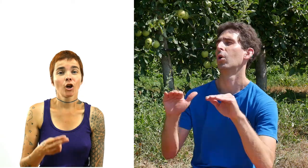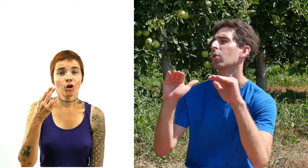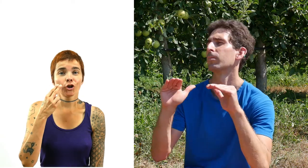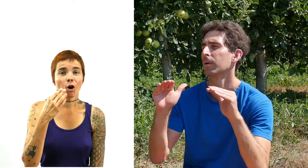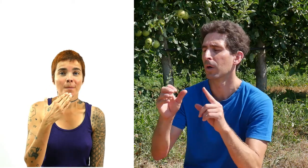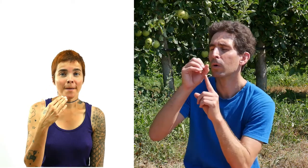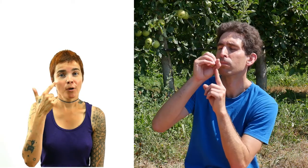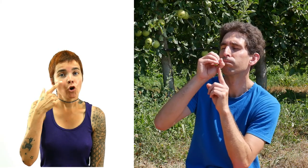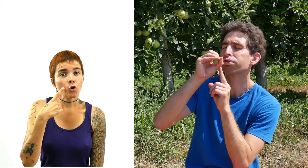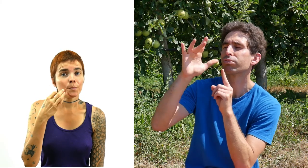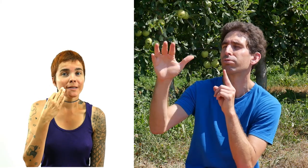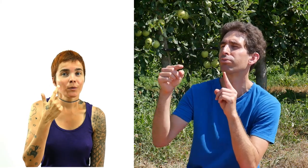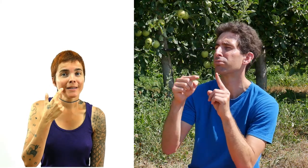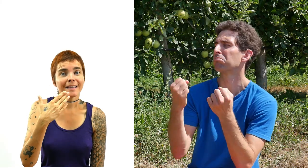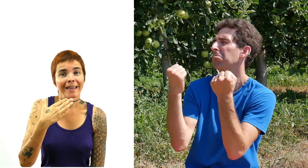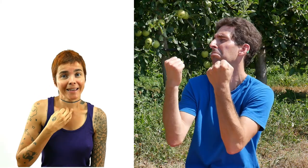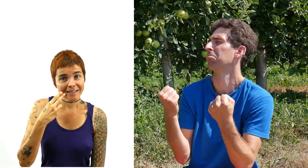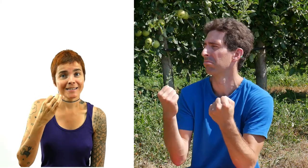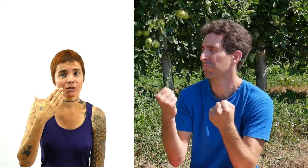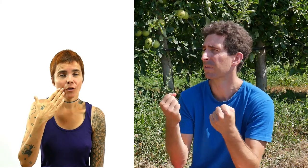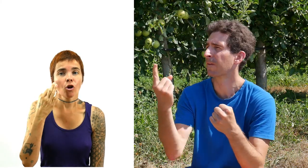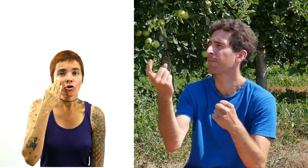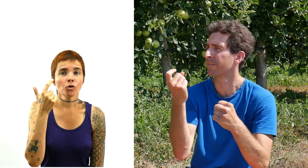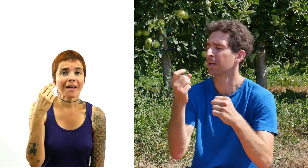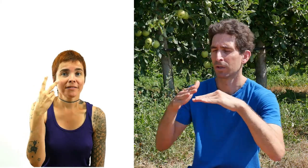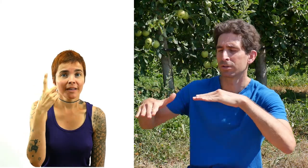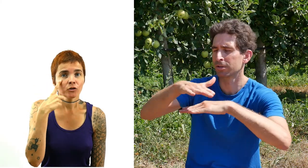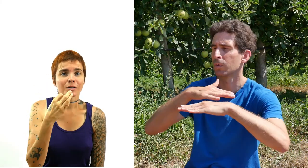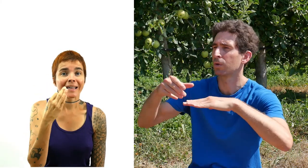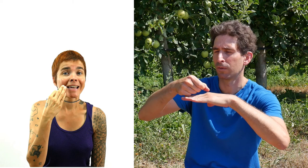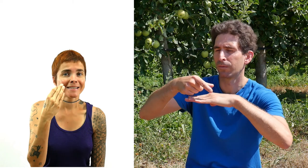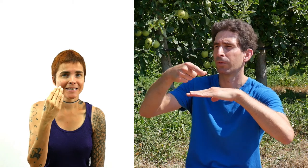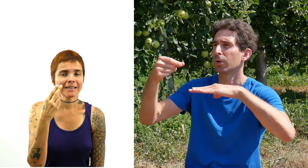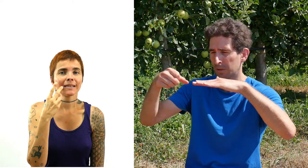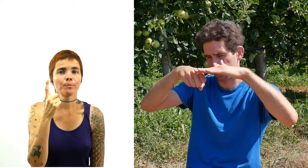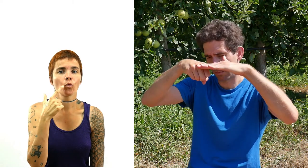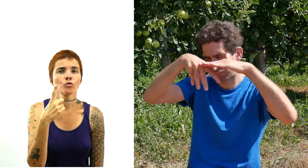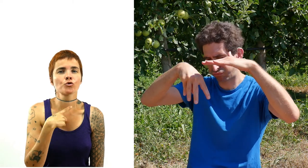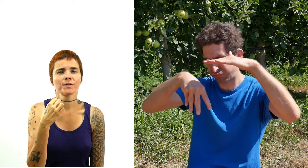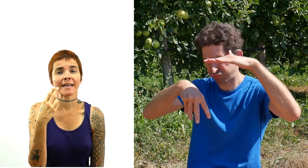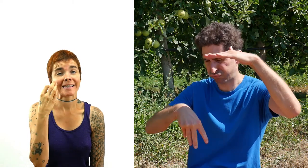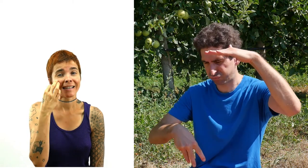Quand même, le pissenlit est résistant. Cela vient de ses racines qui plongent